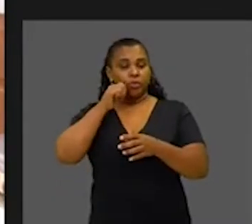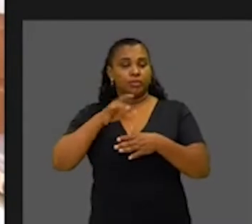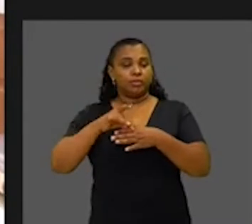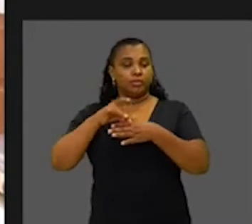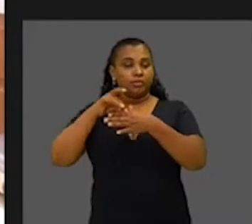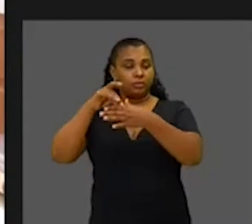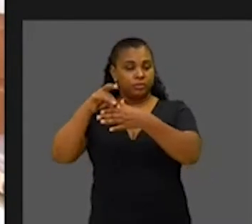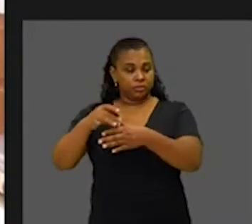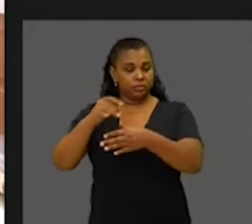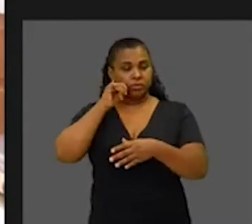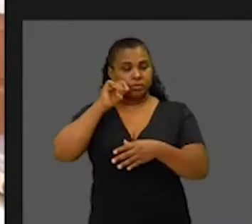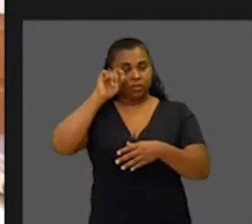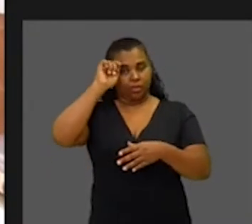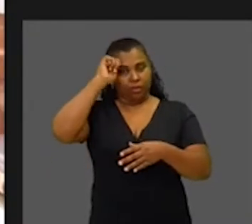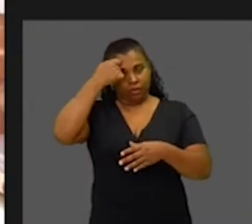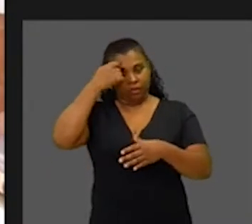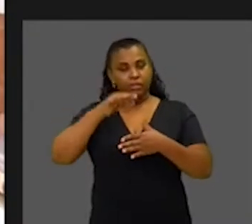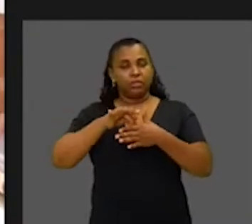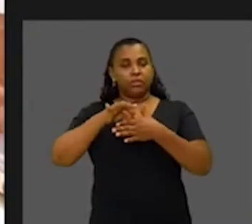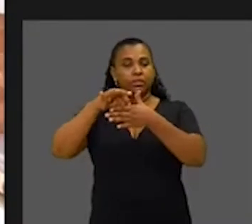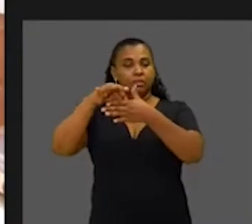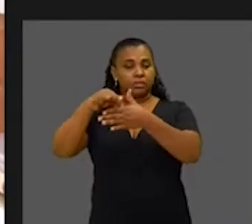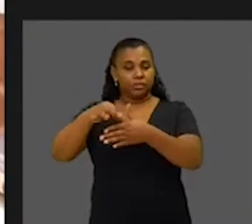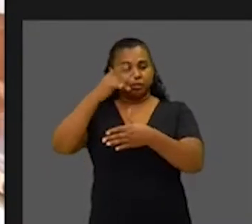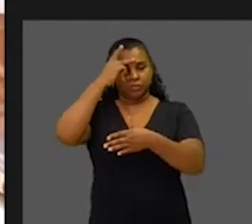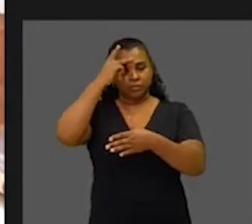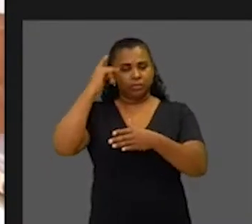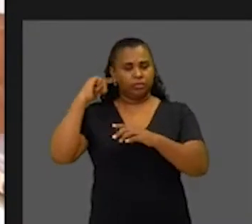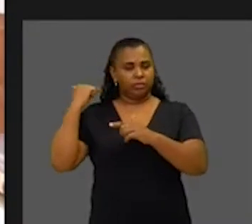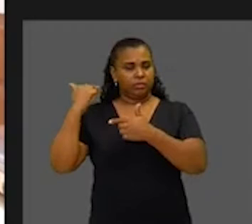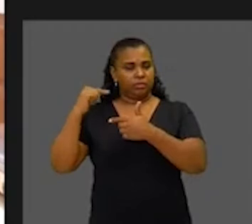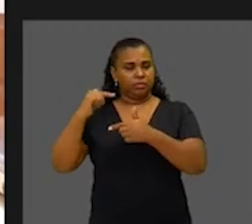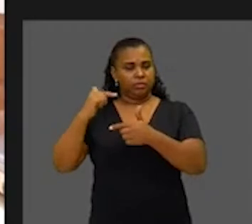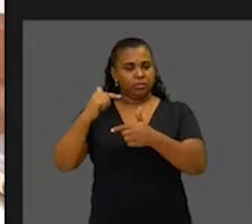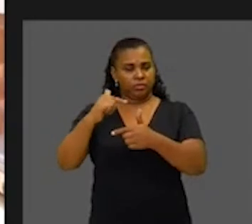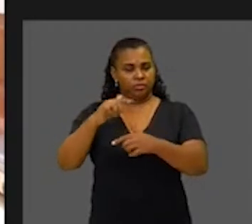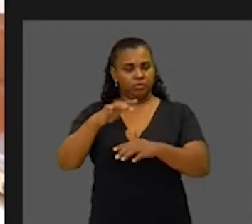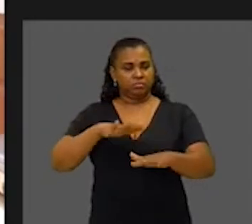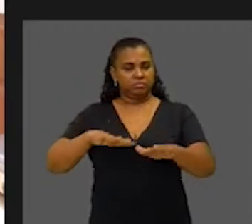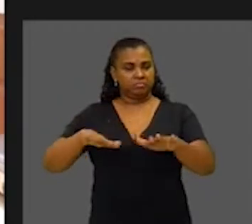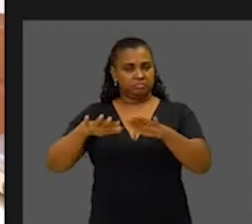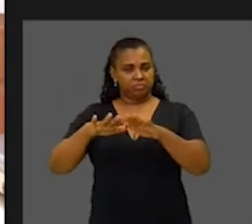liderança Ou seja pessoas que já tradicional mente operam em redes informais de conseguem